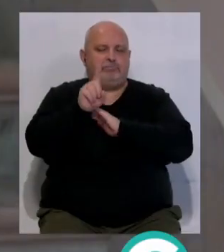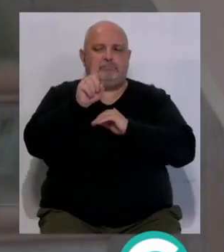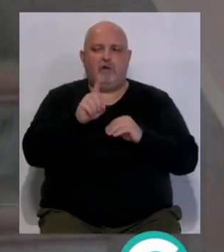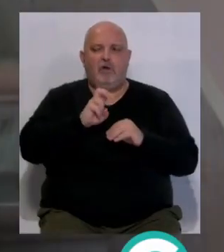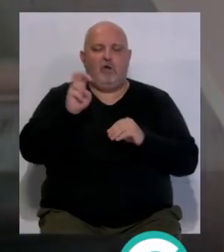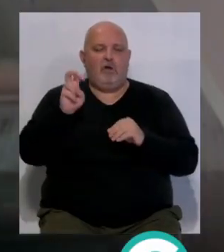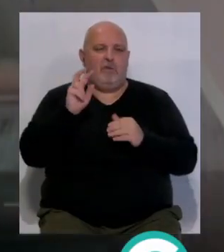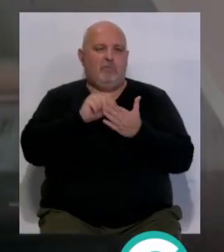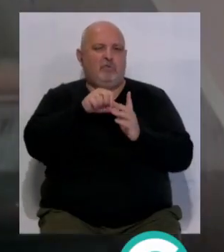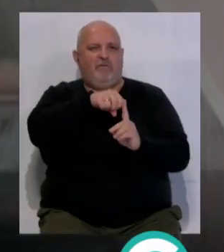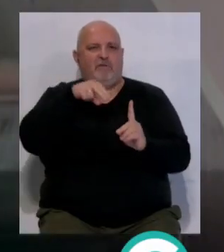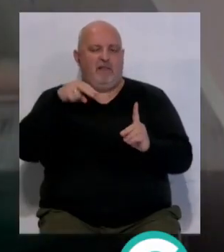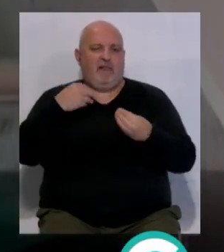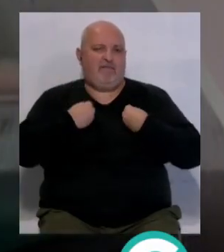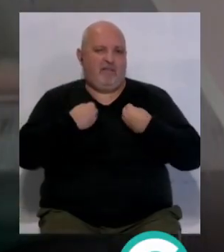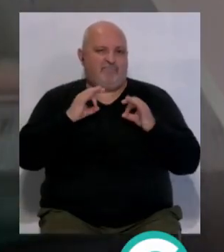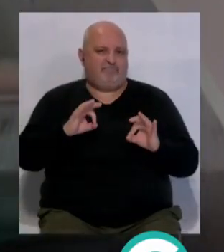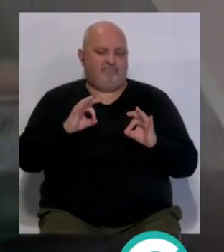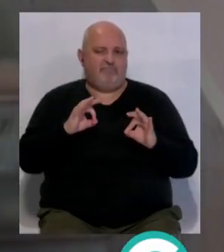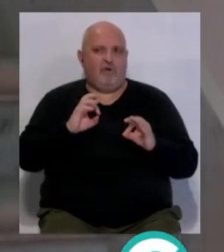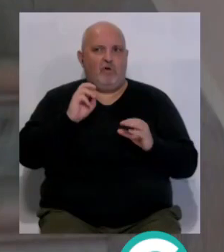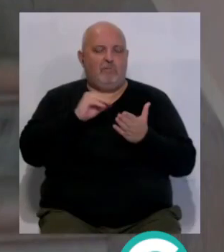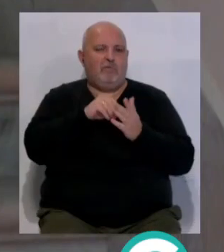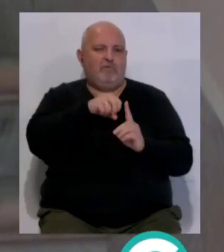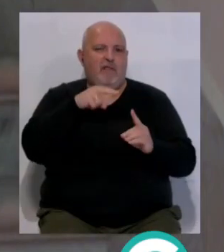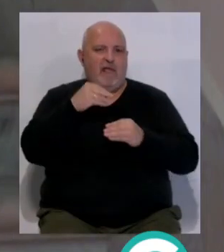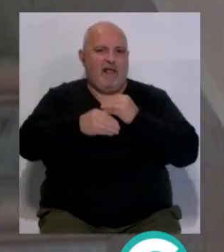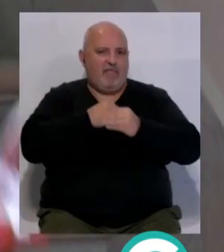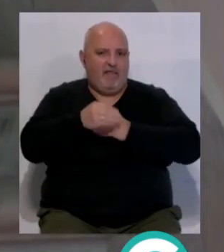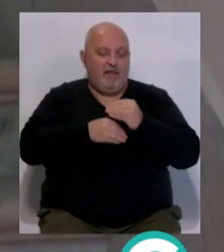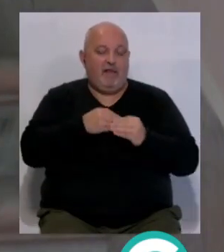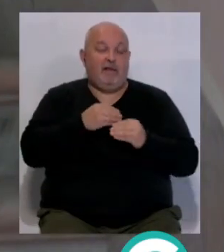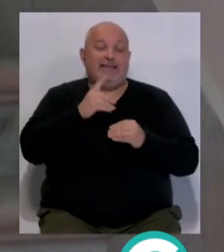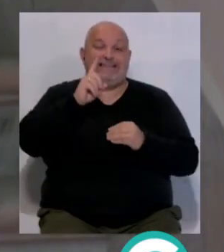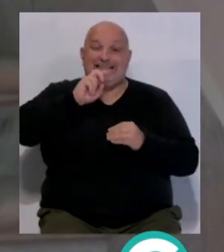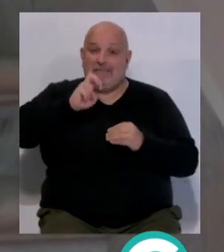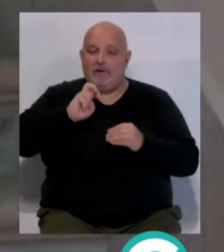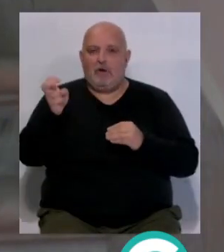visión de de la vida tenemos otra visión de lo que hay que hacer y Pero tenemos un respaldo el